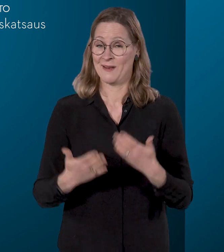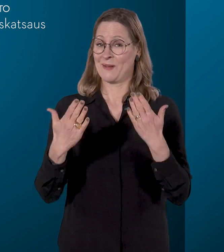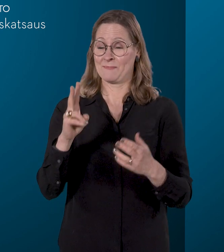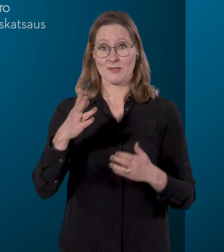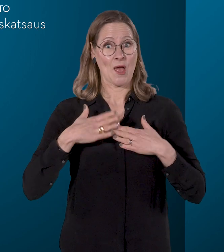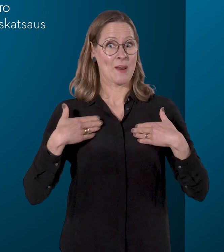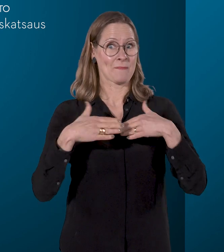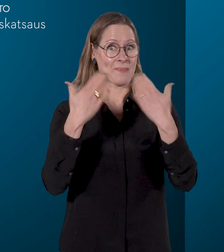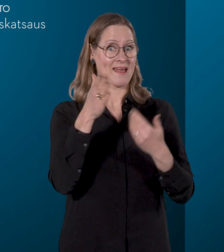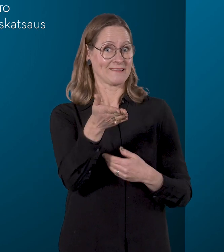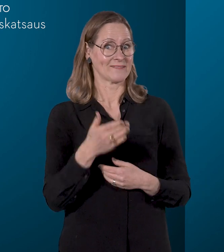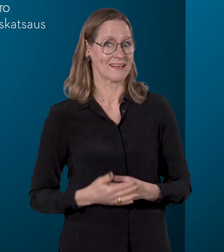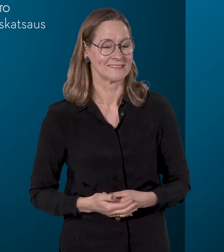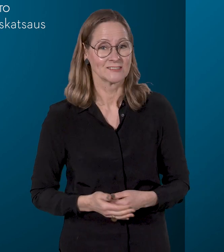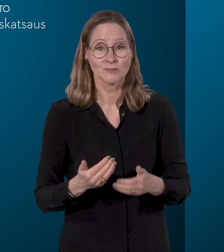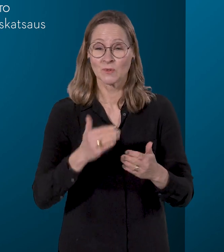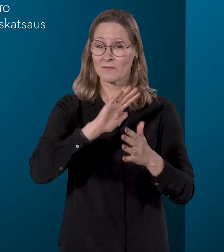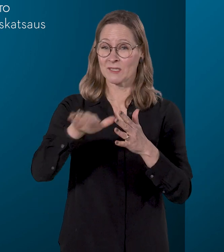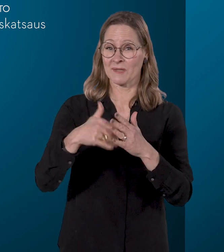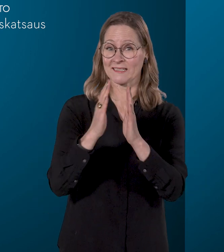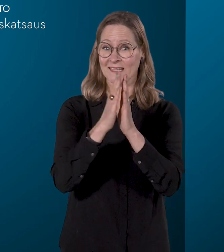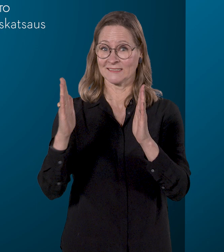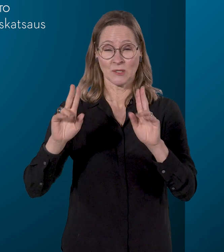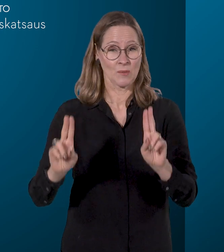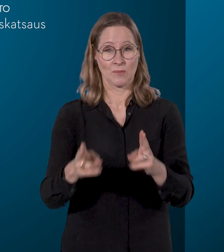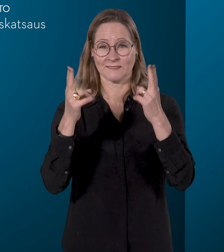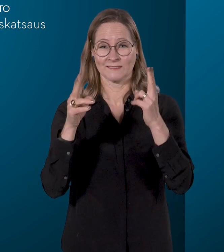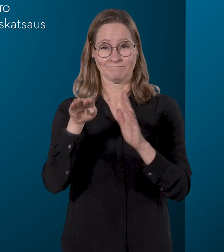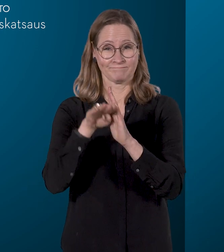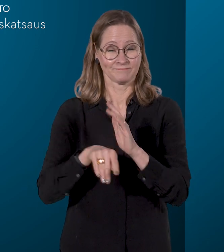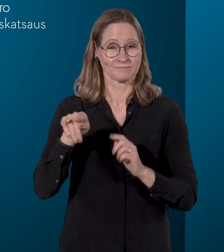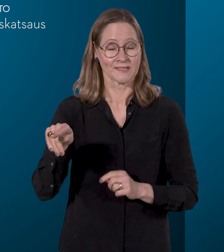Nyt on onnenpäiväsi, sillä Viittomakielisen kirjaston uutuudessa -